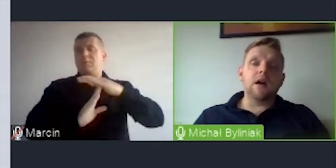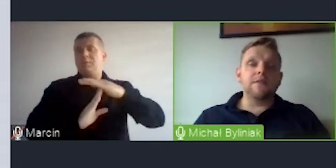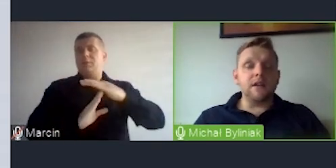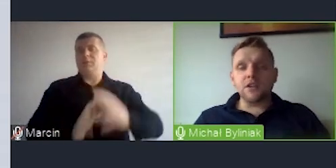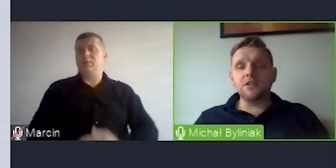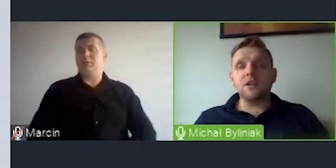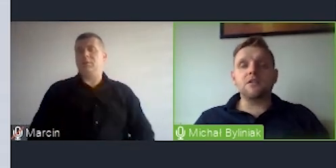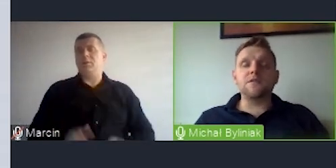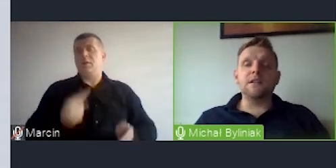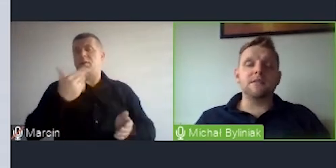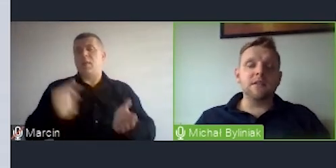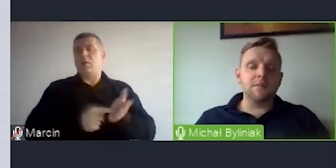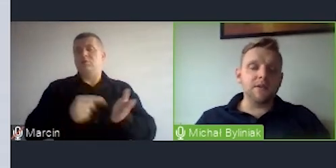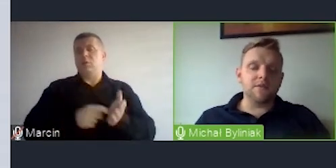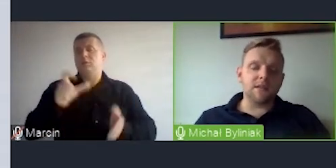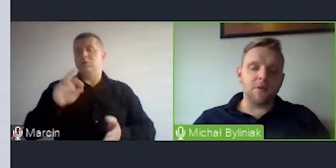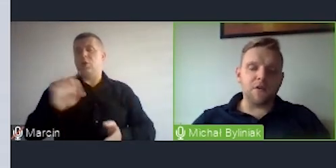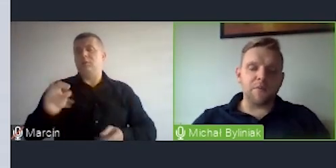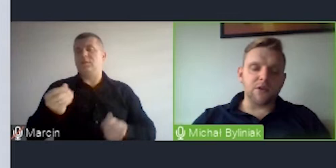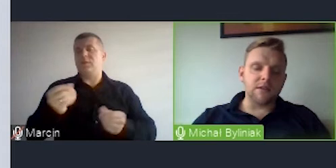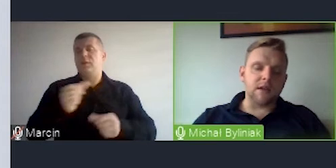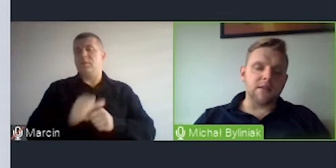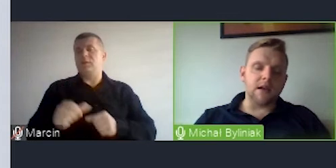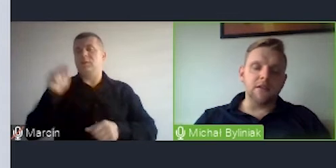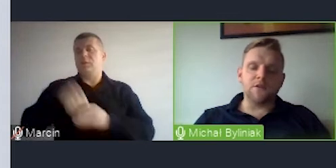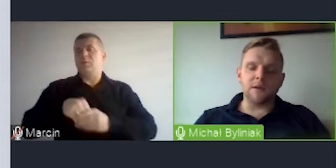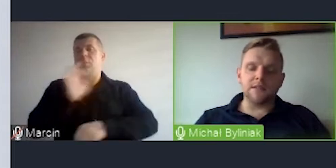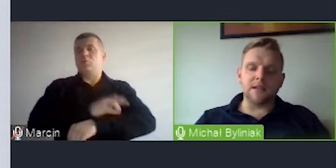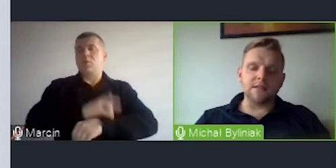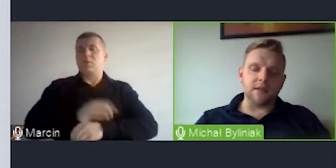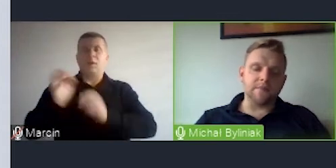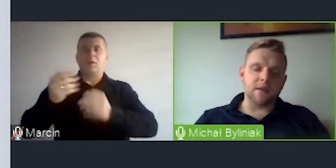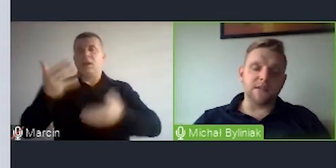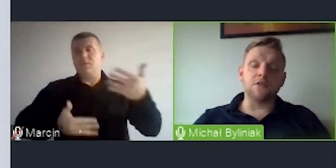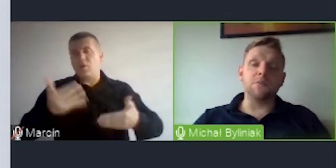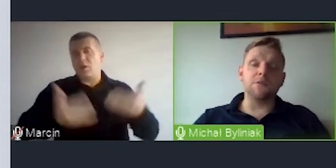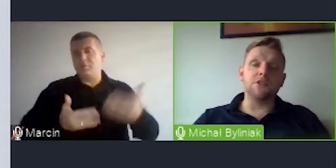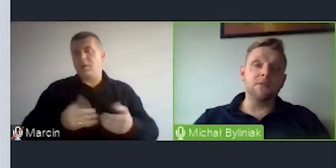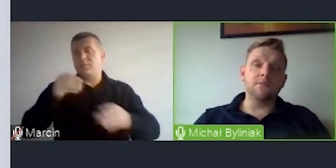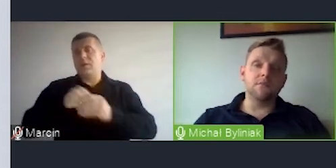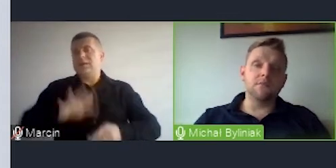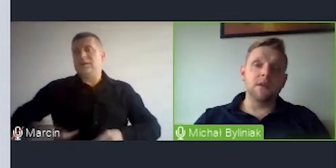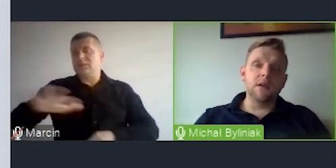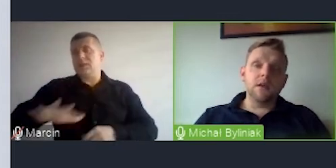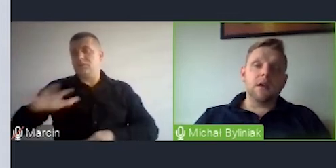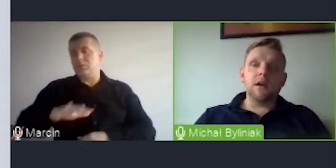Najczęściej crowd financing będzie występował w projektach na informatyzację, w sektorze publicznym,